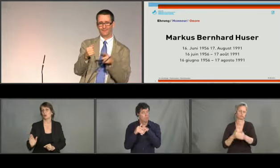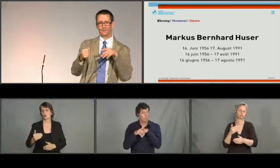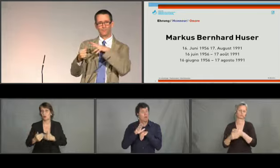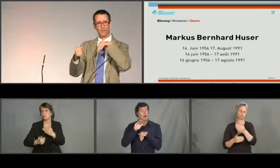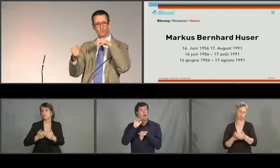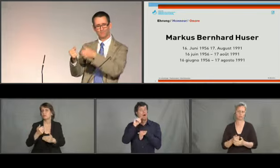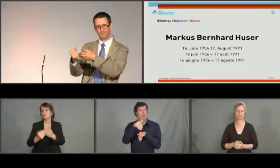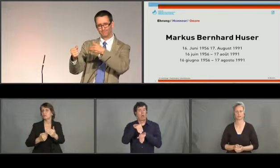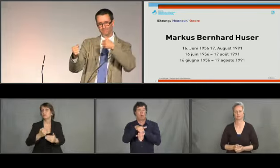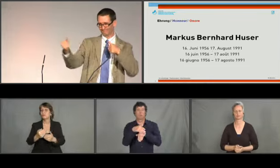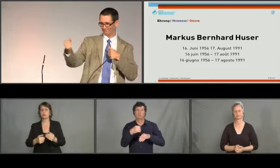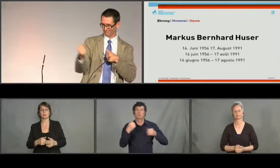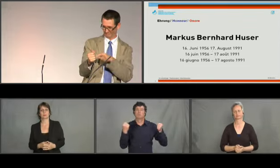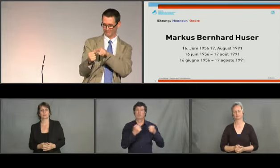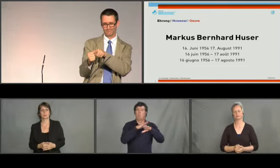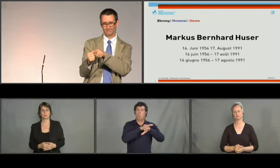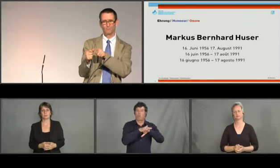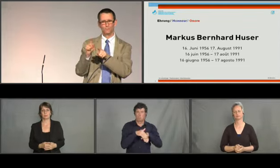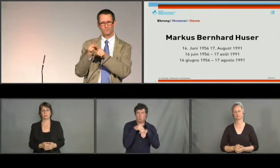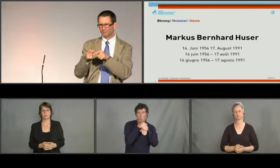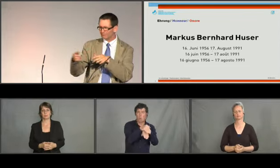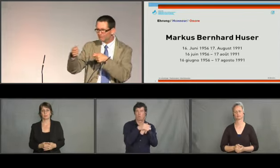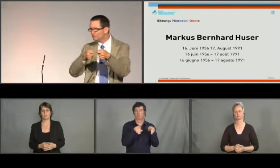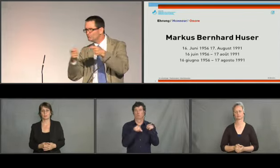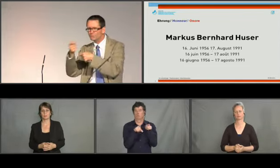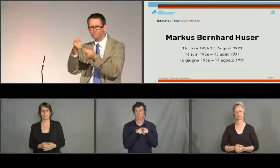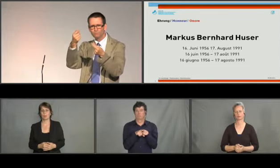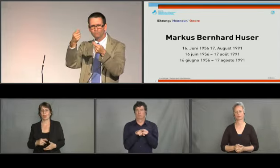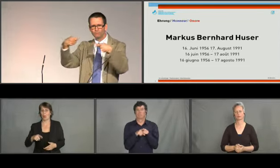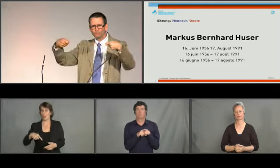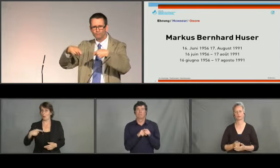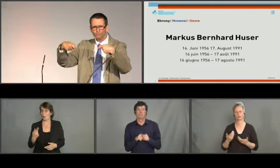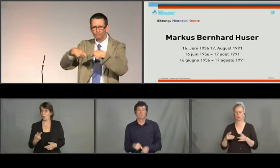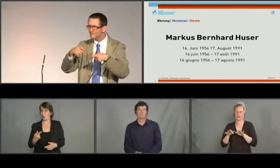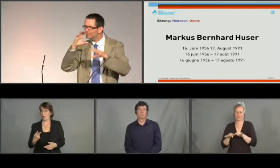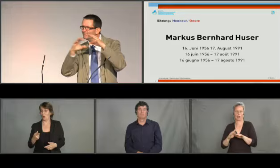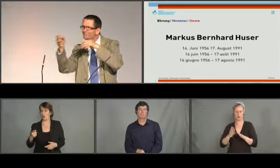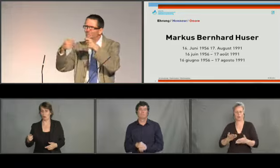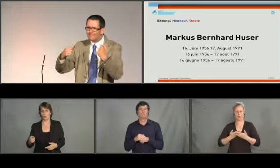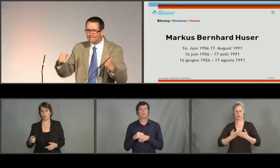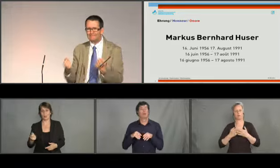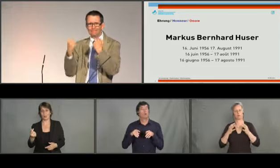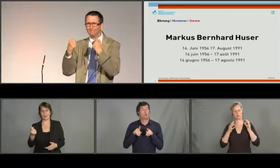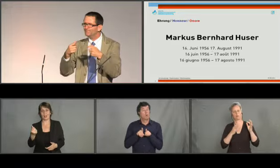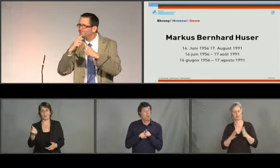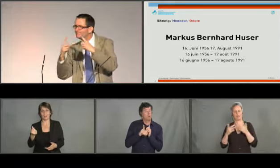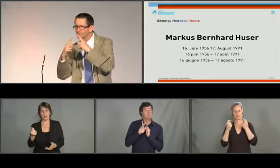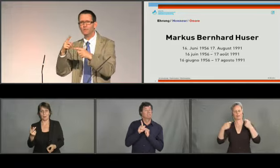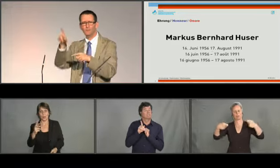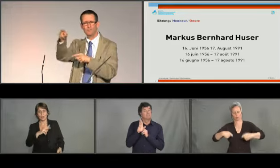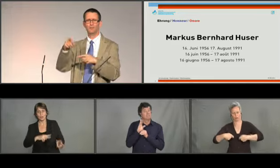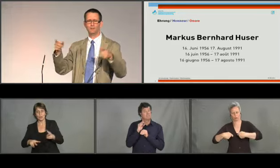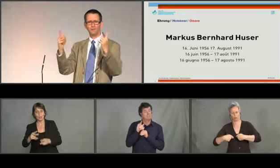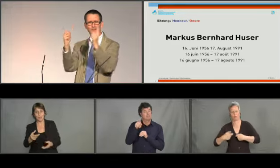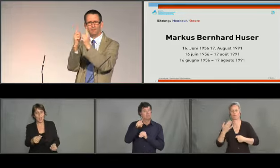Und hat dann auch professionelle finanzielle Unterstützung erreicht,